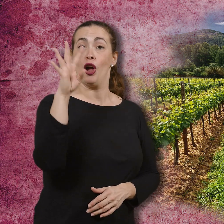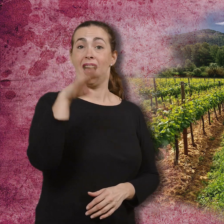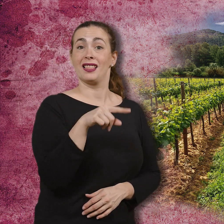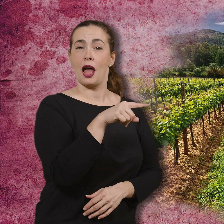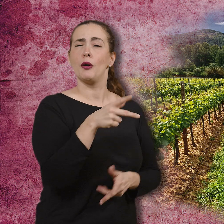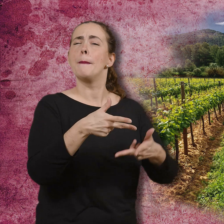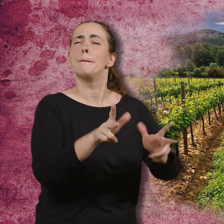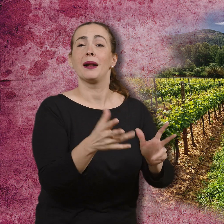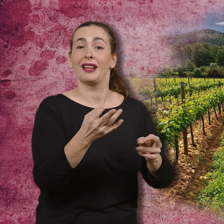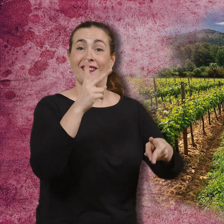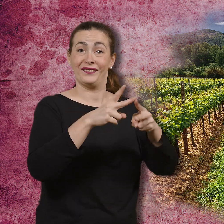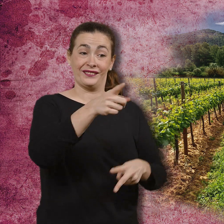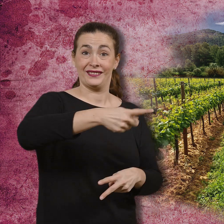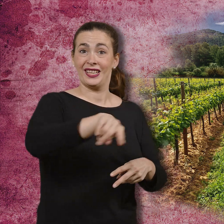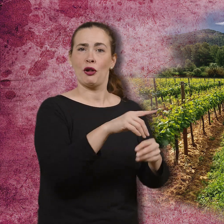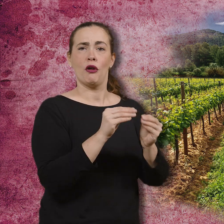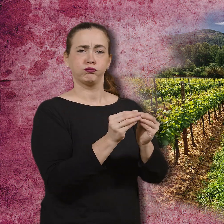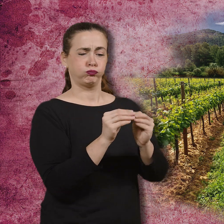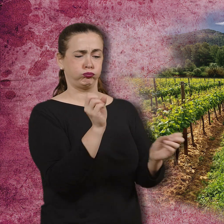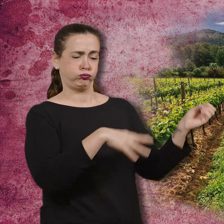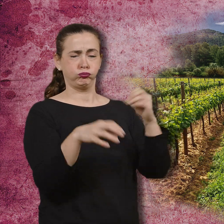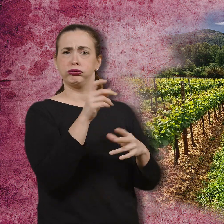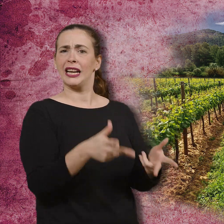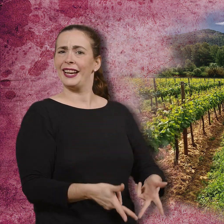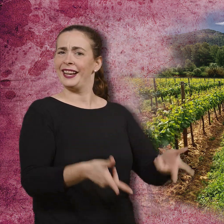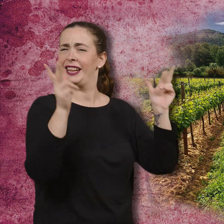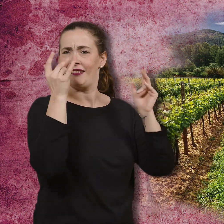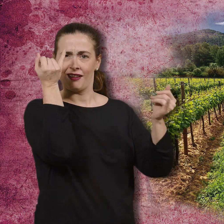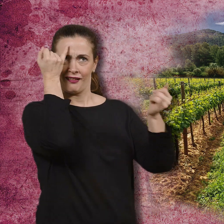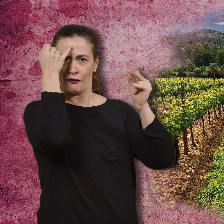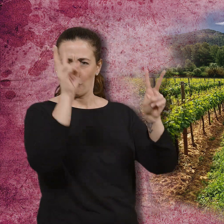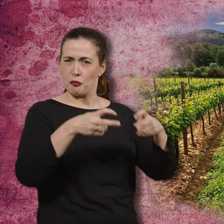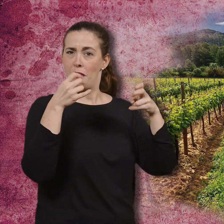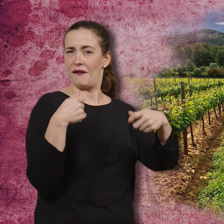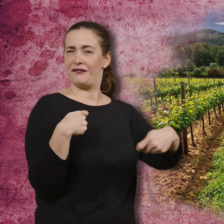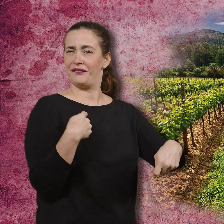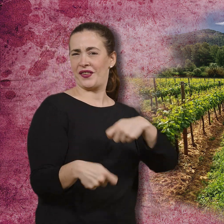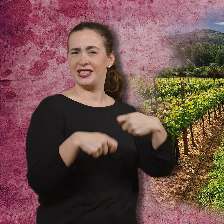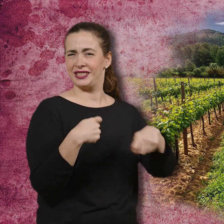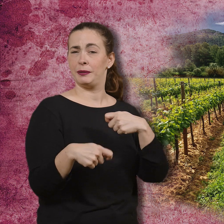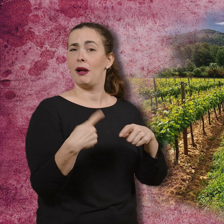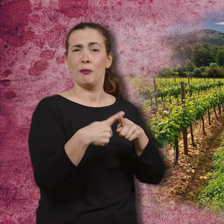La DO Catalunya permet l'elaboració de vins amb llibertat, innovació i flexibilitat,